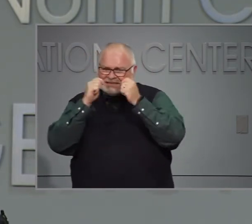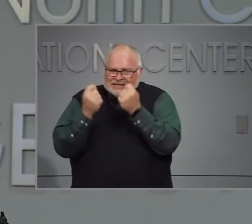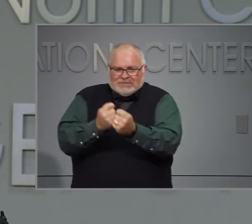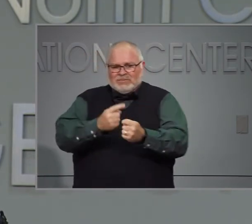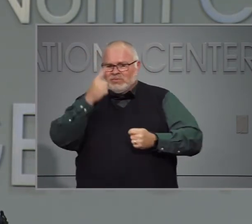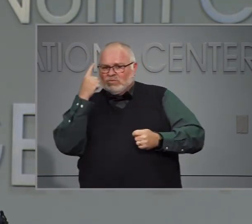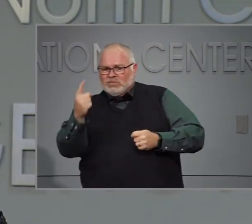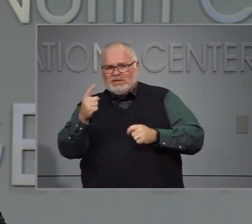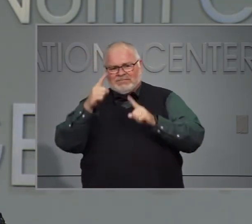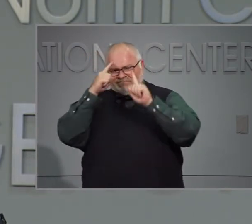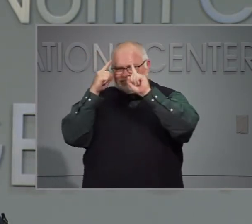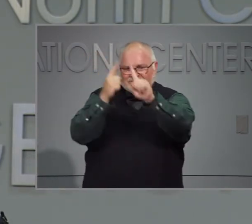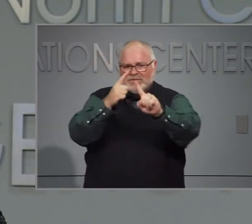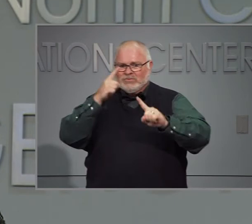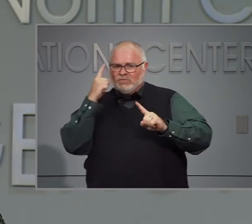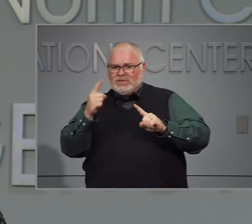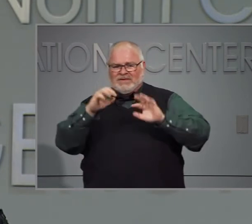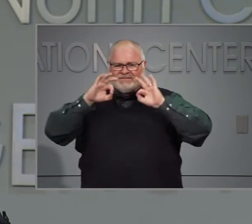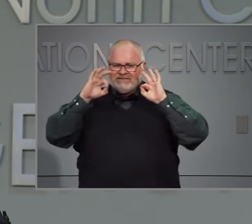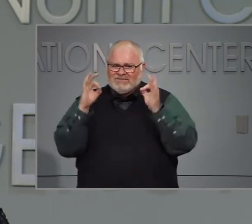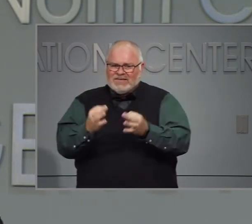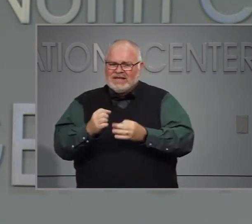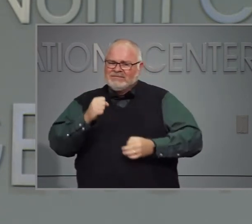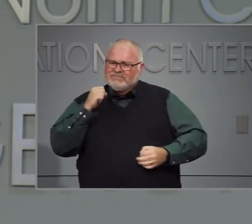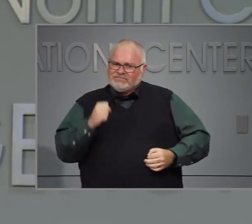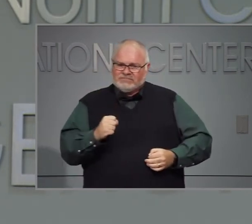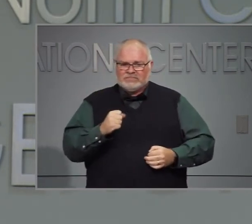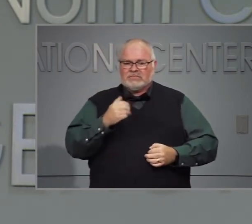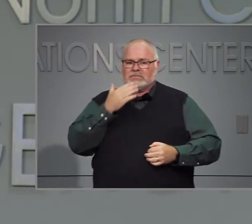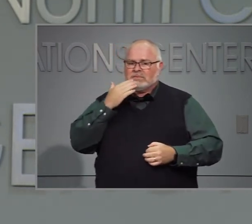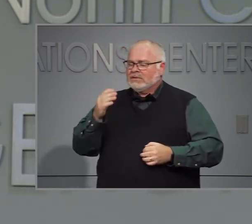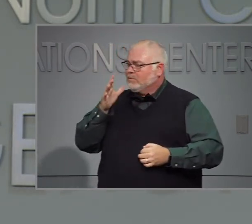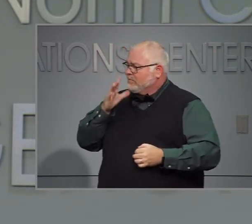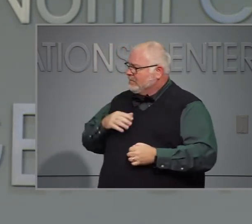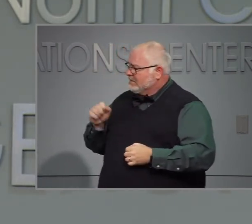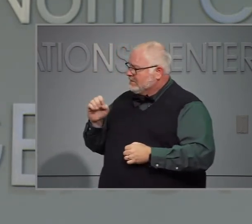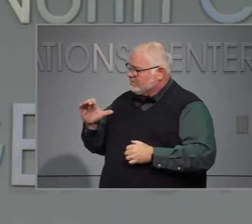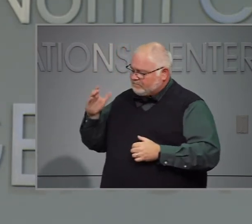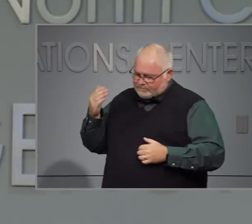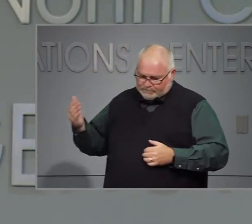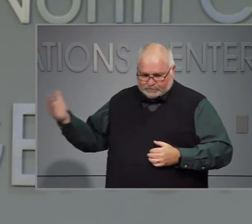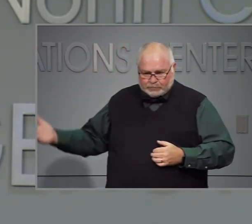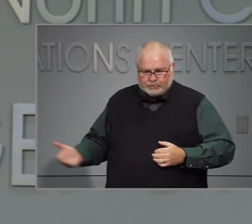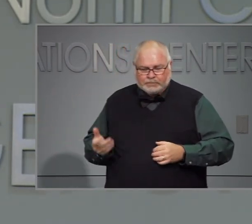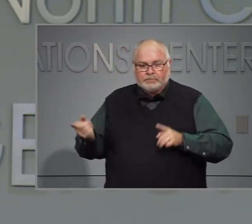esto, un equipo una misión y una familia, gracias, señora secretaria.